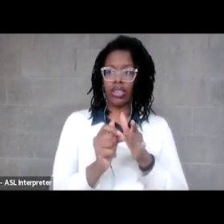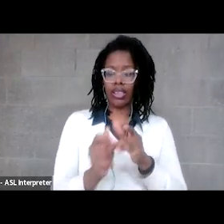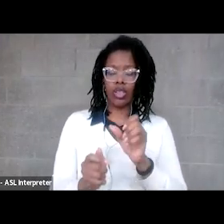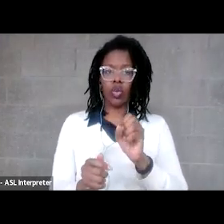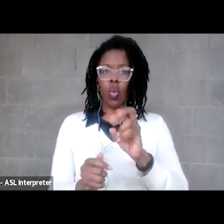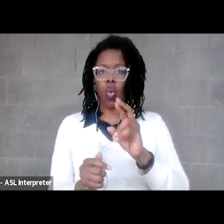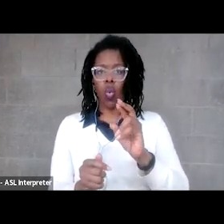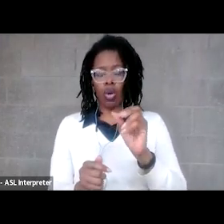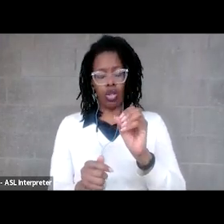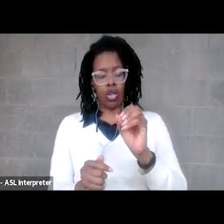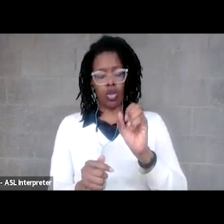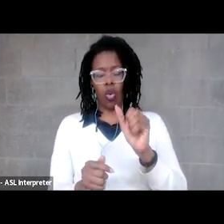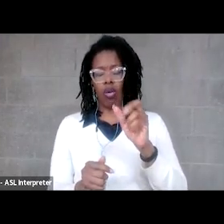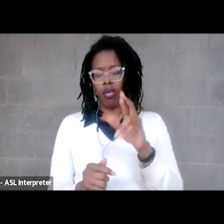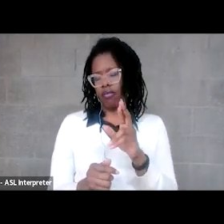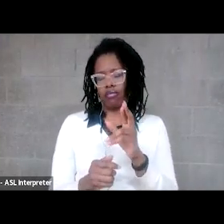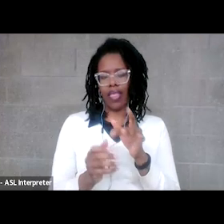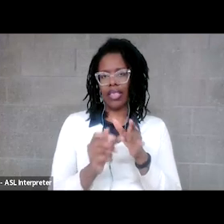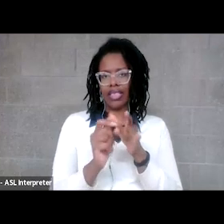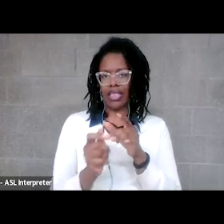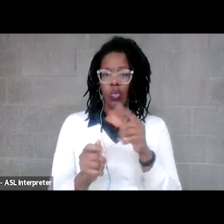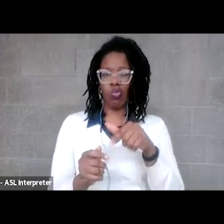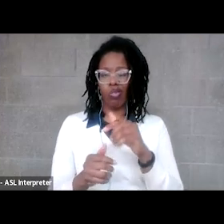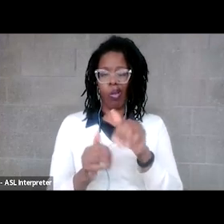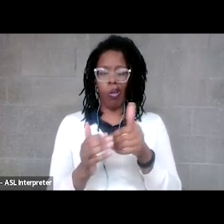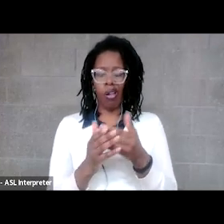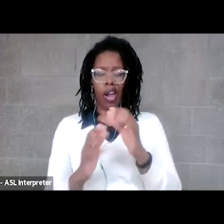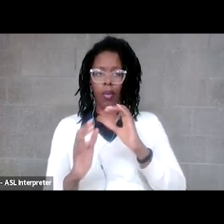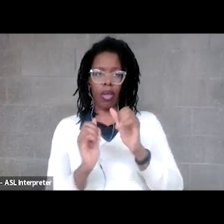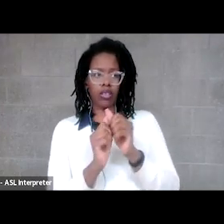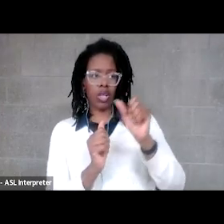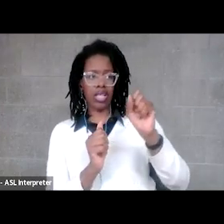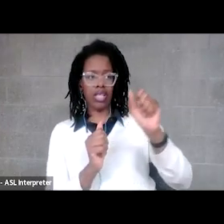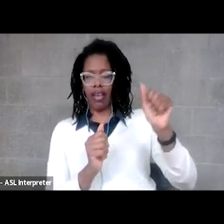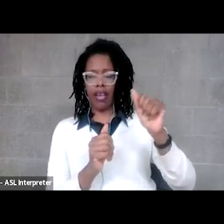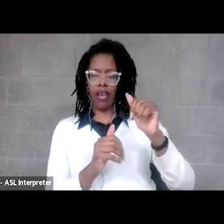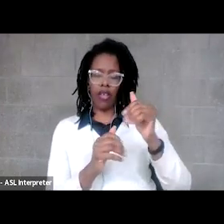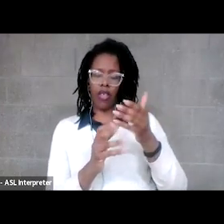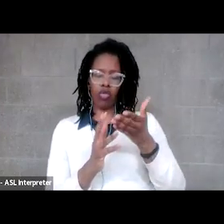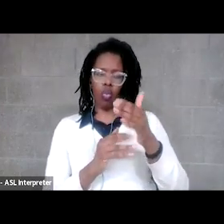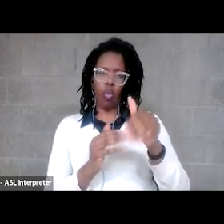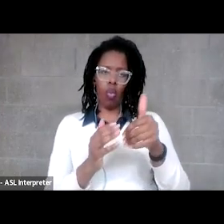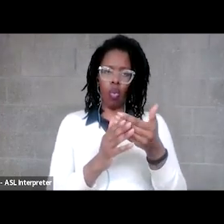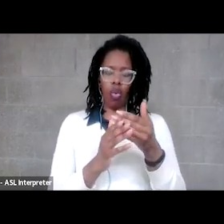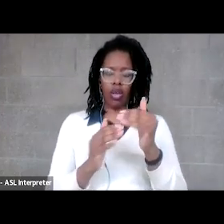también están en comunicación con la SSA en todas estas etapas. Así que tratamos de comunicarnos lo mejor posible